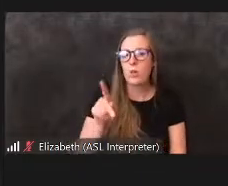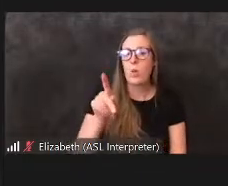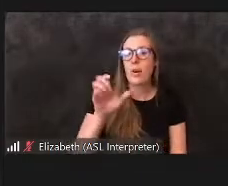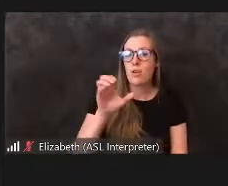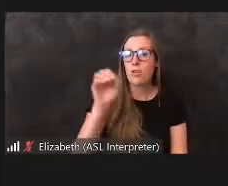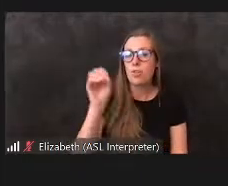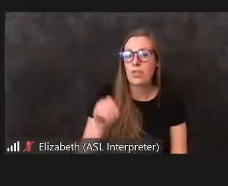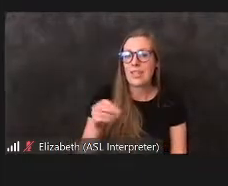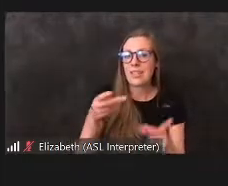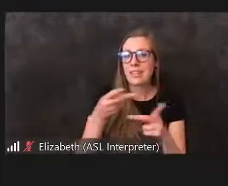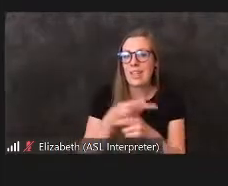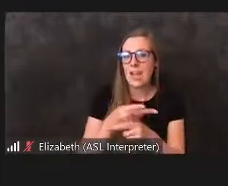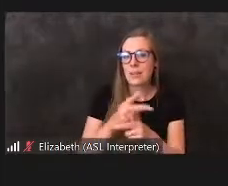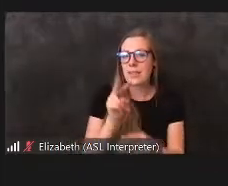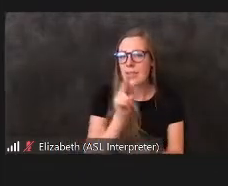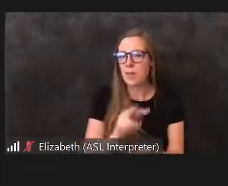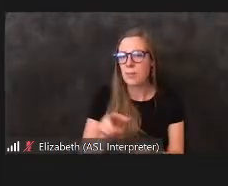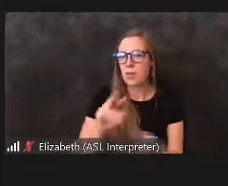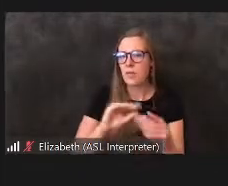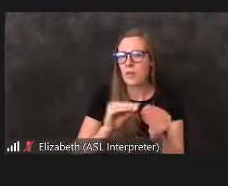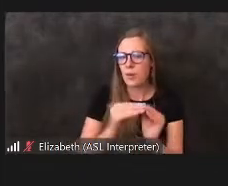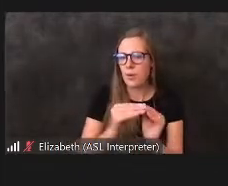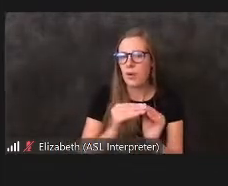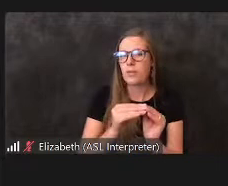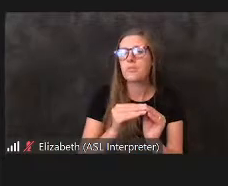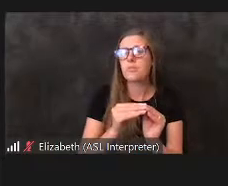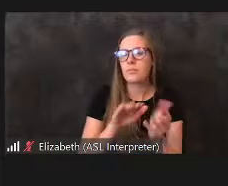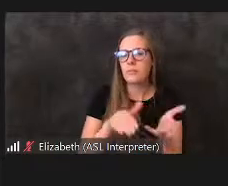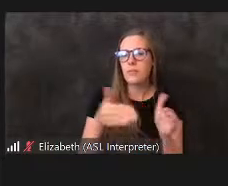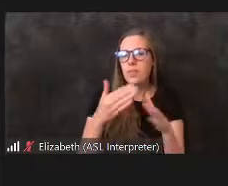100 por ciento del número observado de muertes dividido por el exceso de eventos